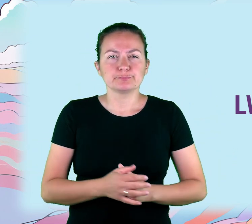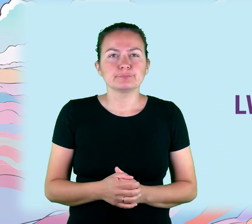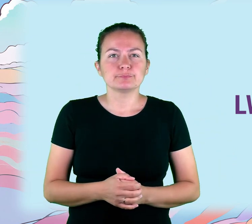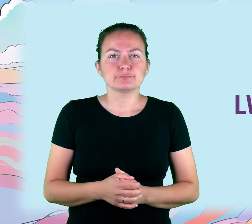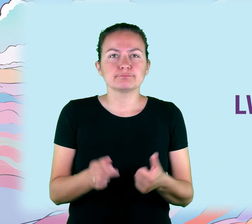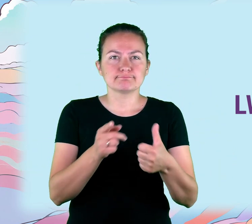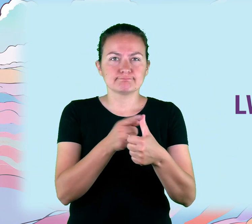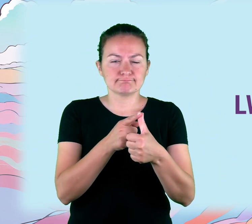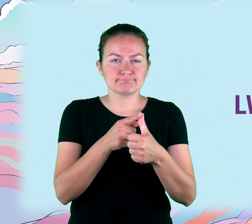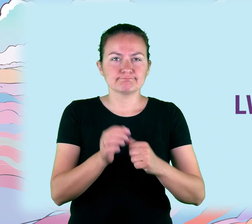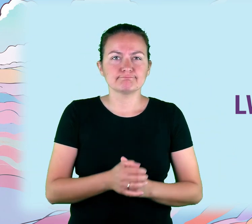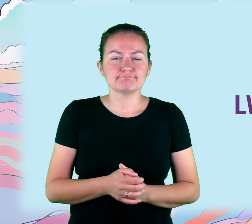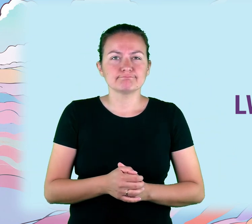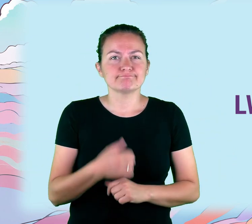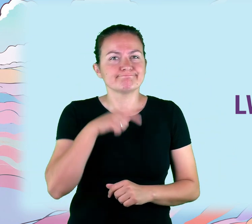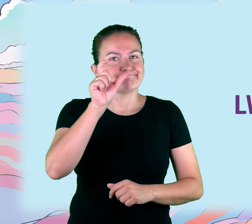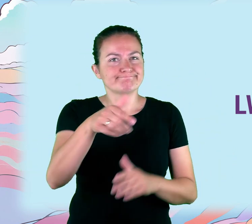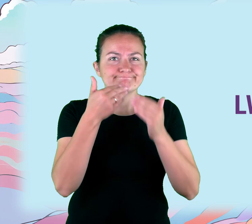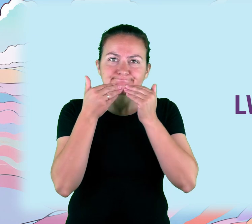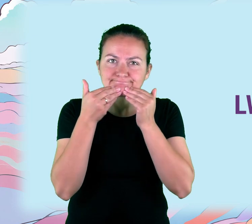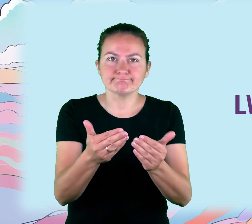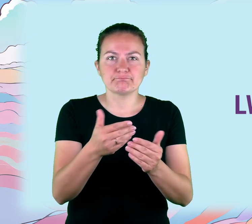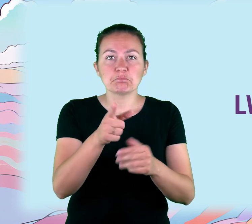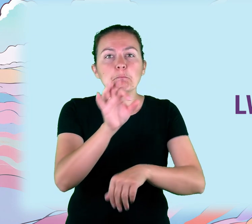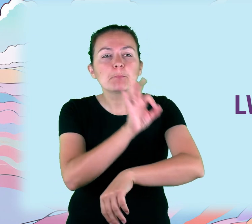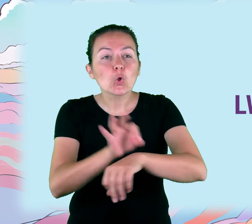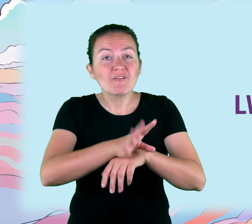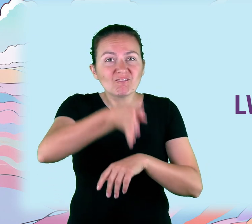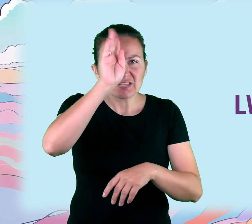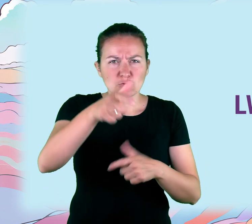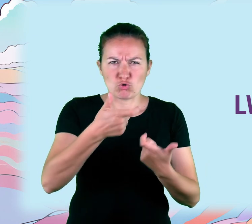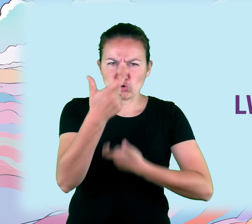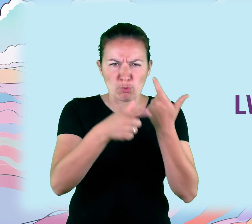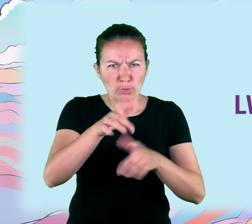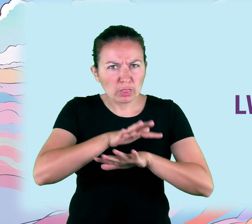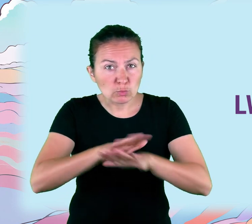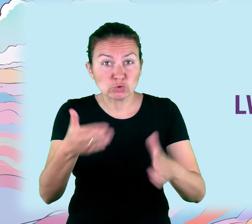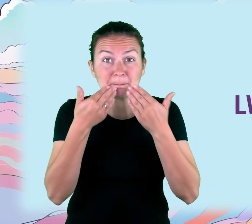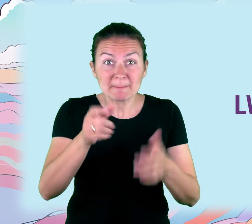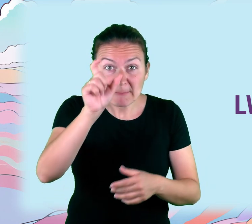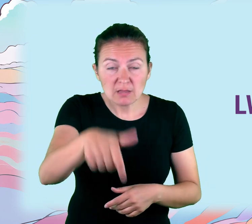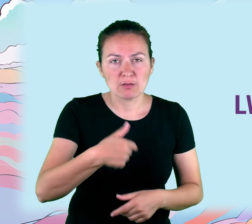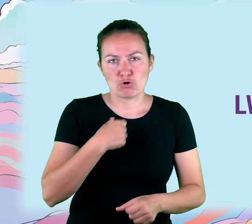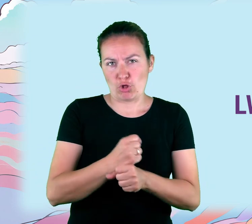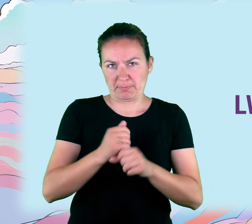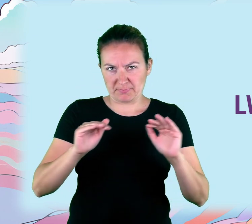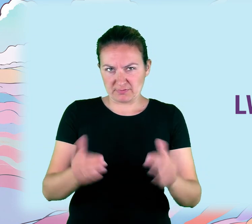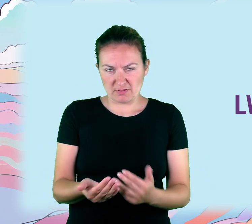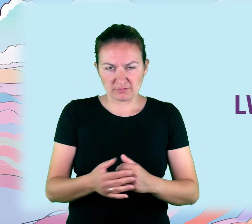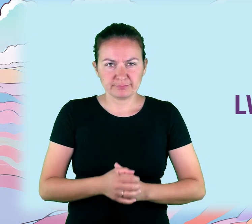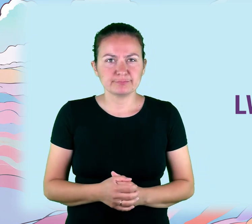1. Dziękuję, zrobiłeś lwią część projektu z fizyki. Dzięki tobie, ja mam mniej pracy.